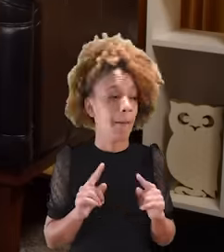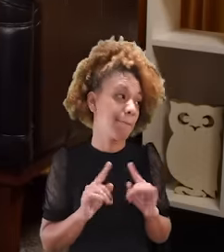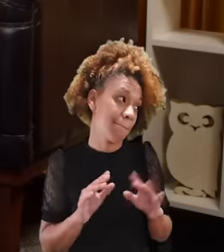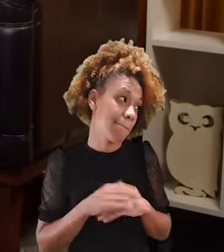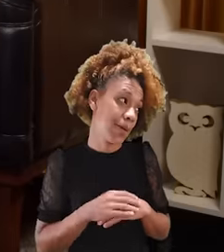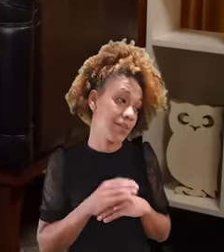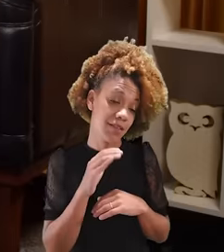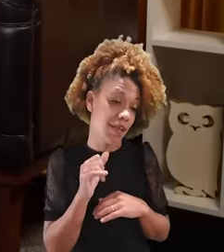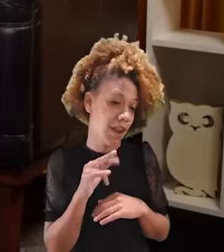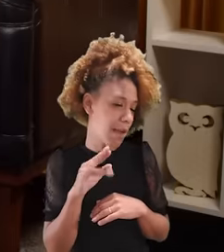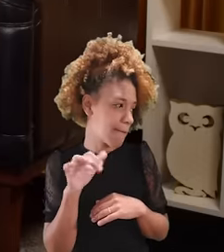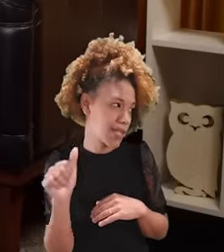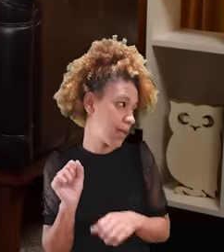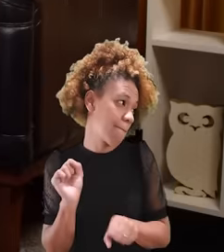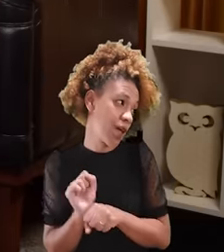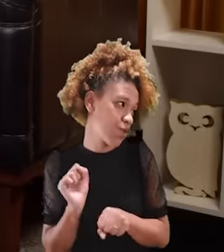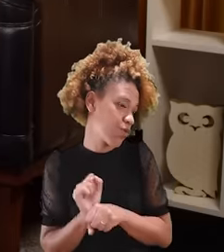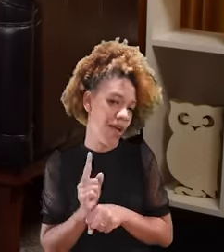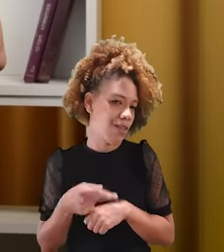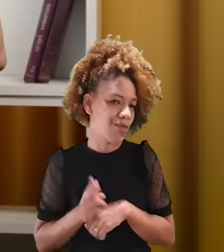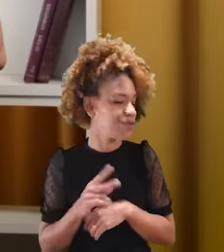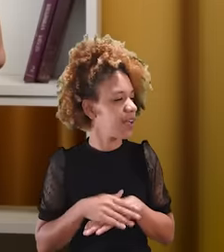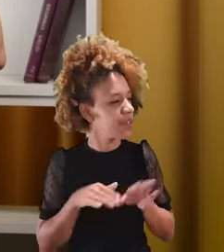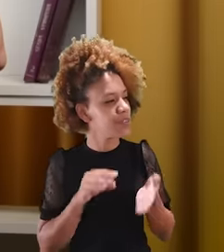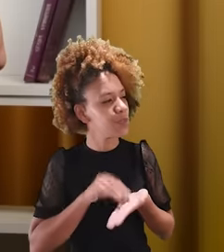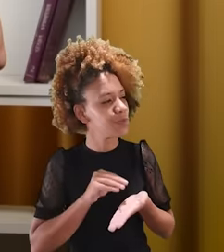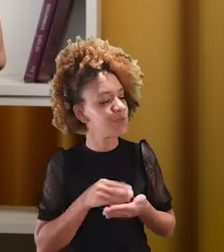ninguém tá fazendo ninguém continuou Ah eu sinto falta às vezes eu falo isso PR as minhas amigas